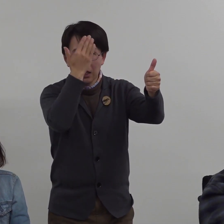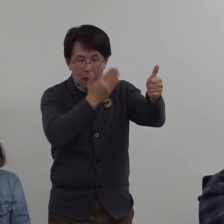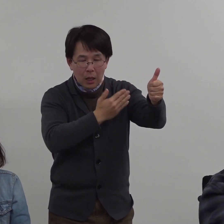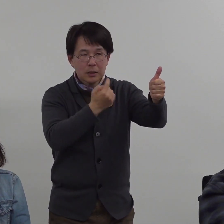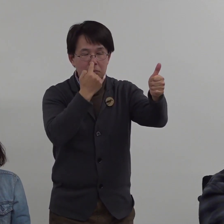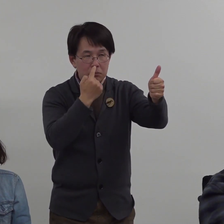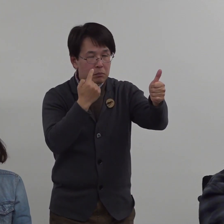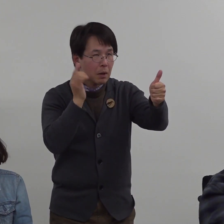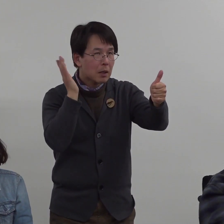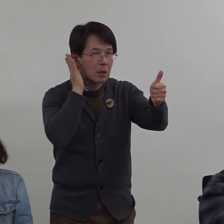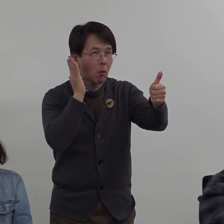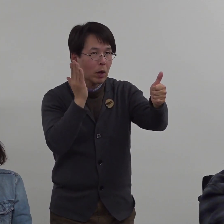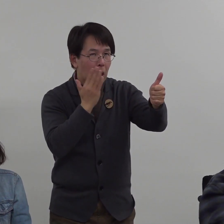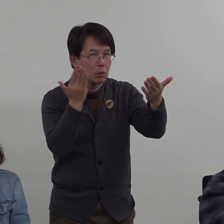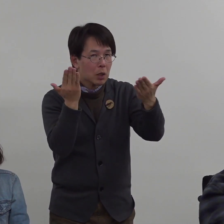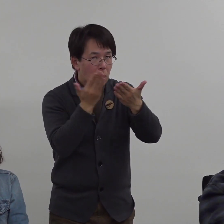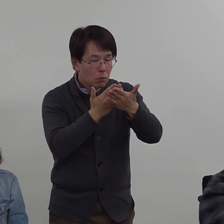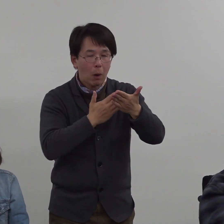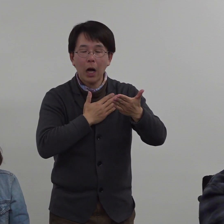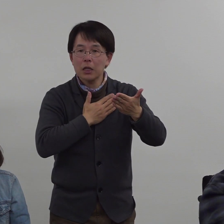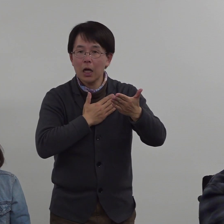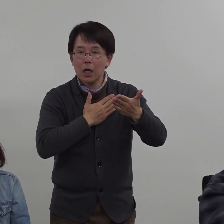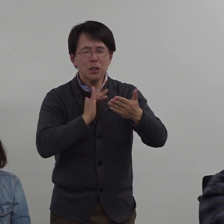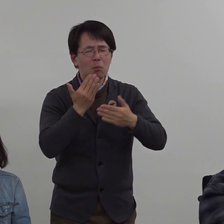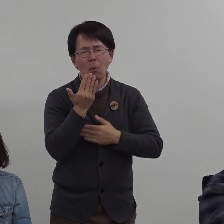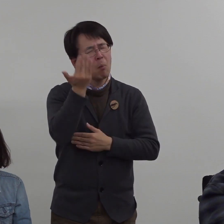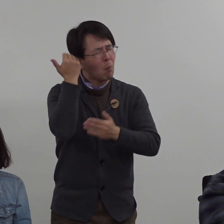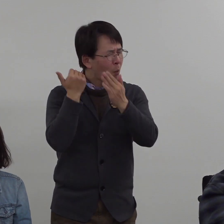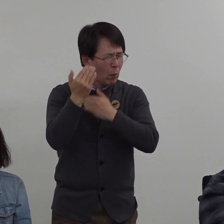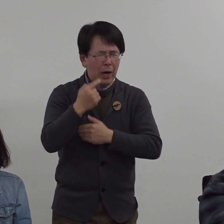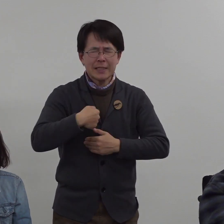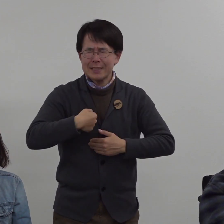でもその頃はほとんど自覚症状がなかったので